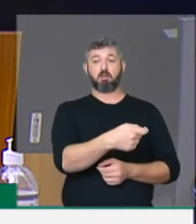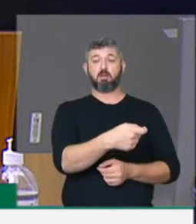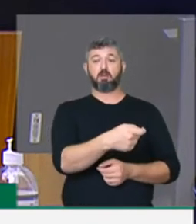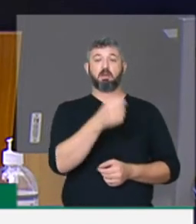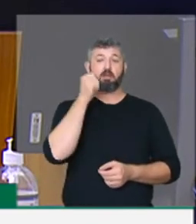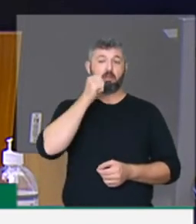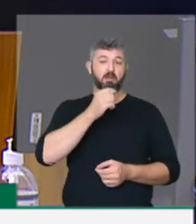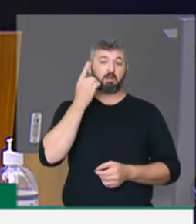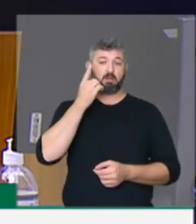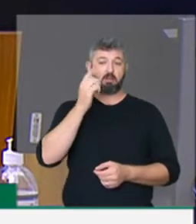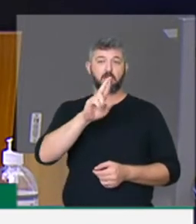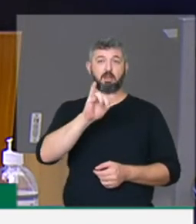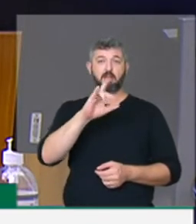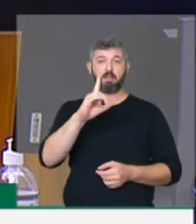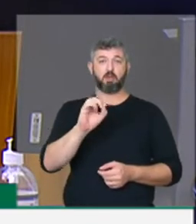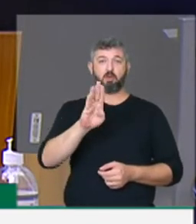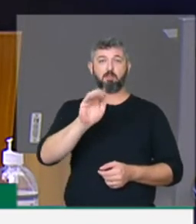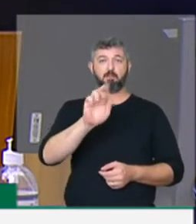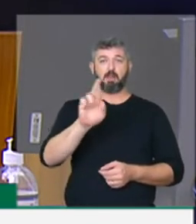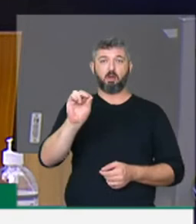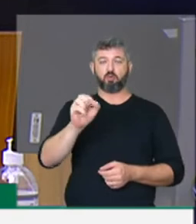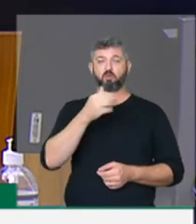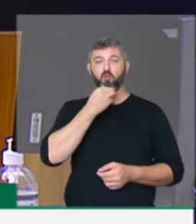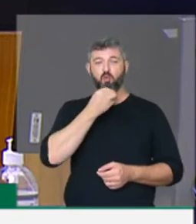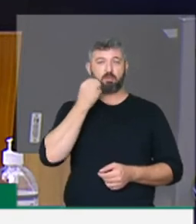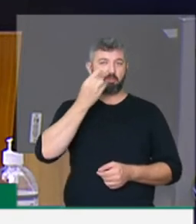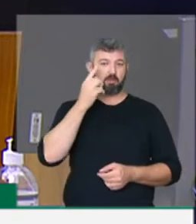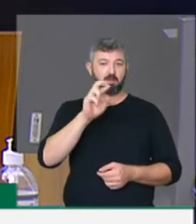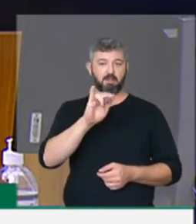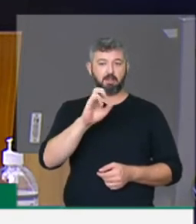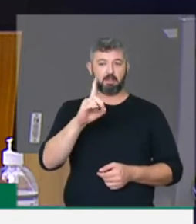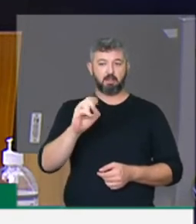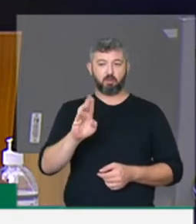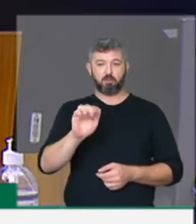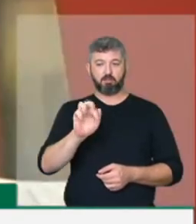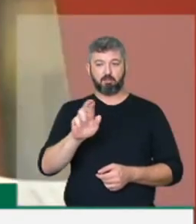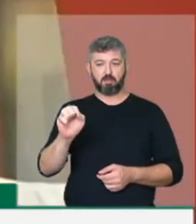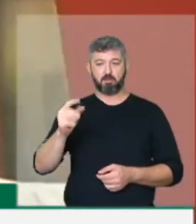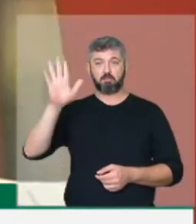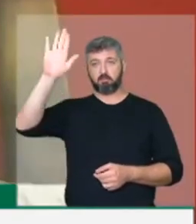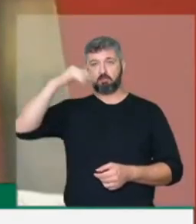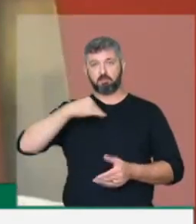DE RETIRADA DE PAUTA, DEPUTADO RICARDO BARROS. -- [DEPUTADO]: PARA FALAR CONTRA, PRESIDENTE, EU PEÇO A INSCRIÇÃO, POR